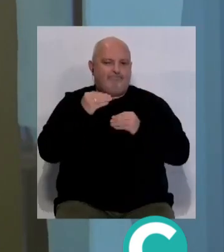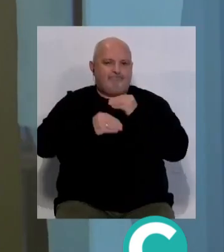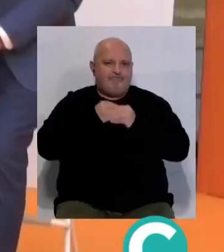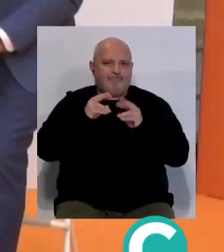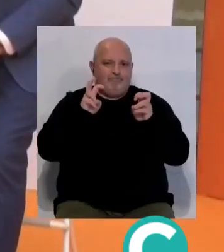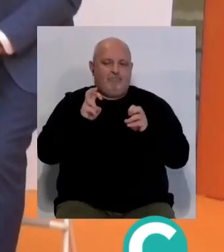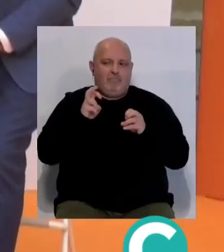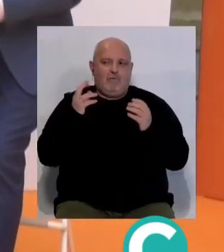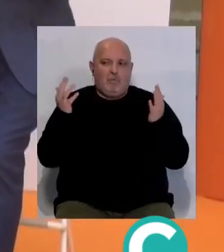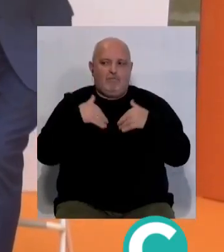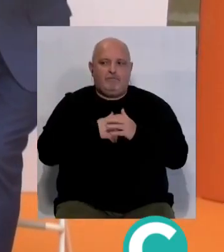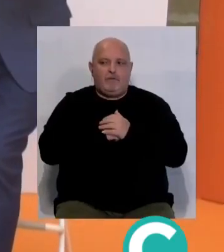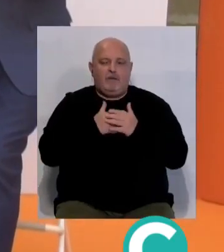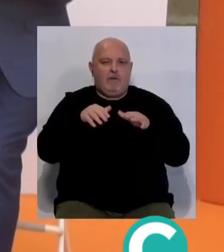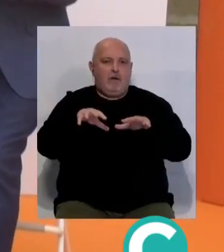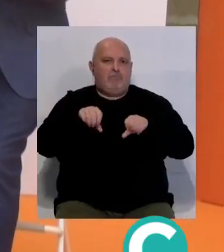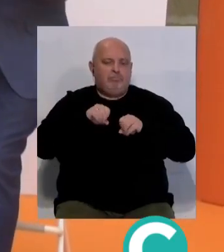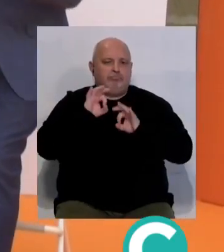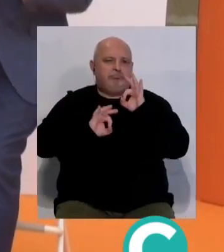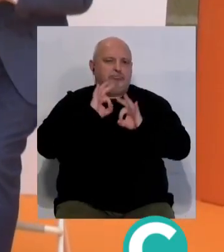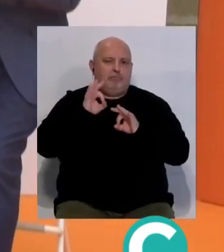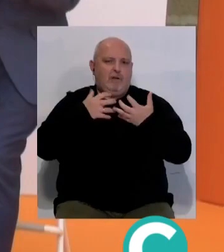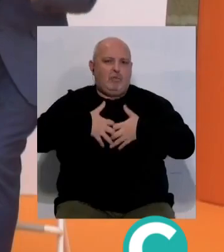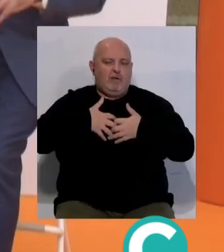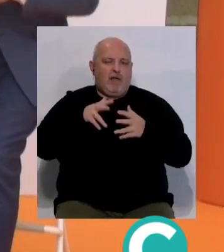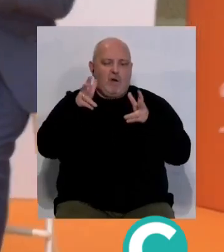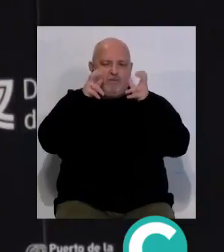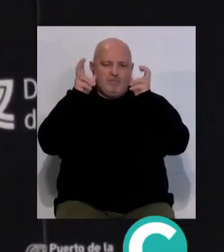grandes eventos y con una acogida magnífica por parte de la industria audiovisual Cadiz